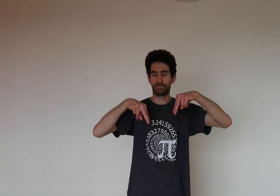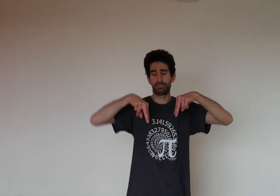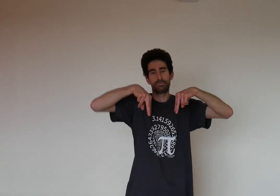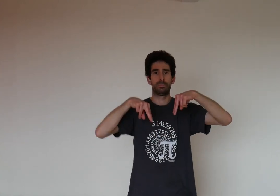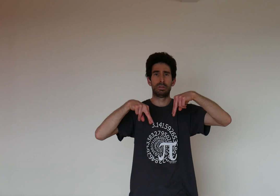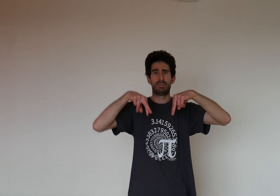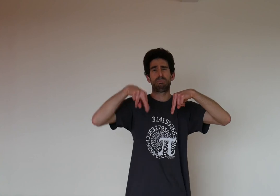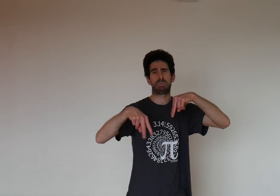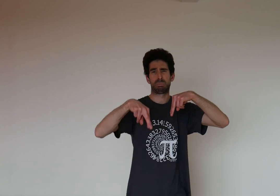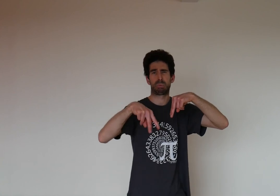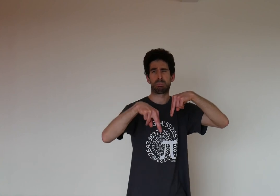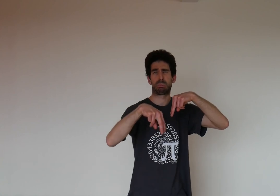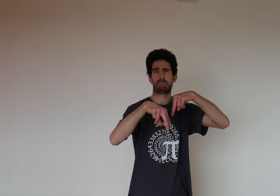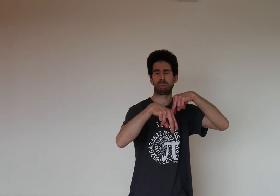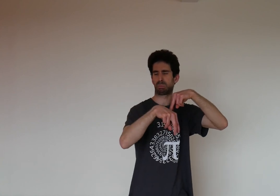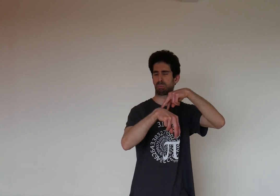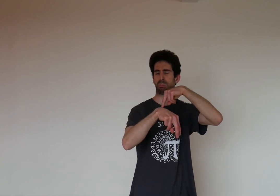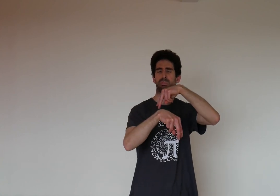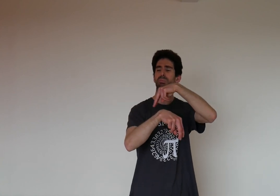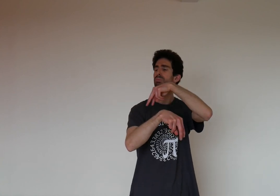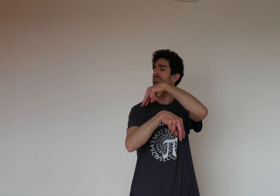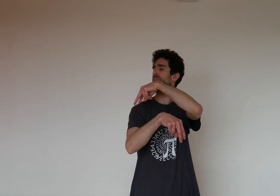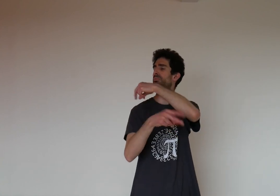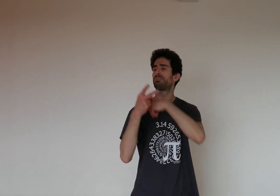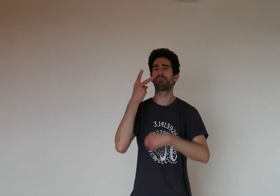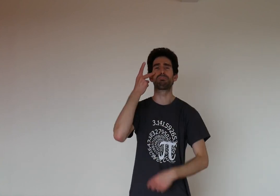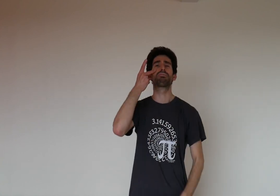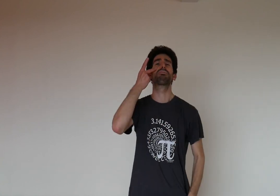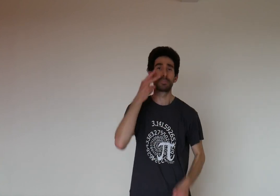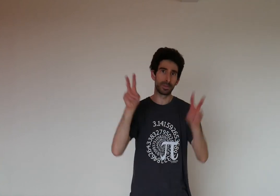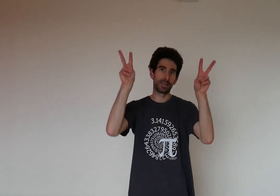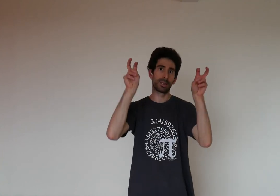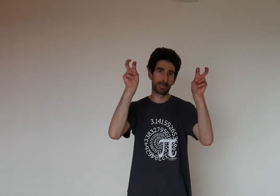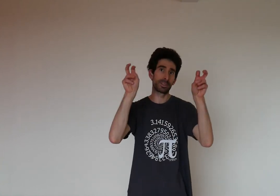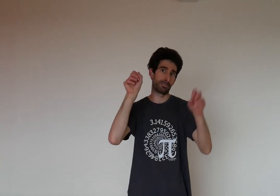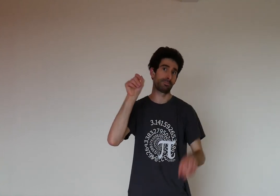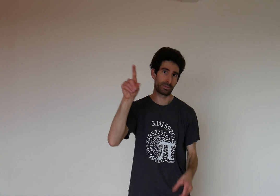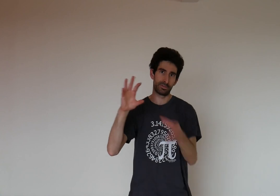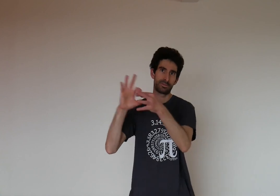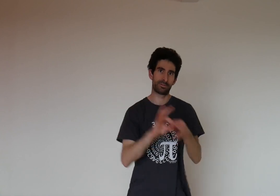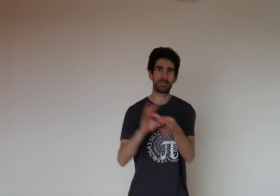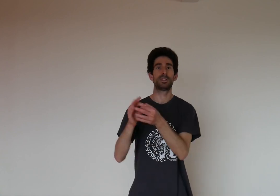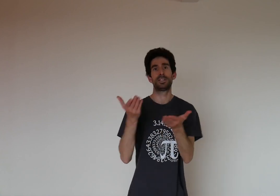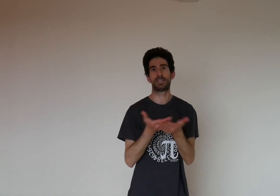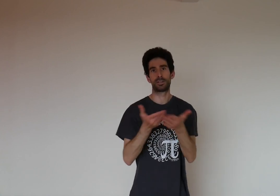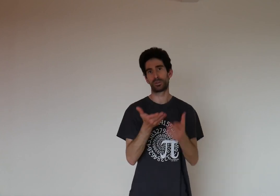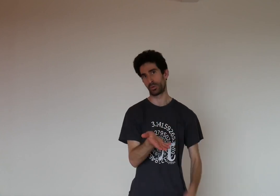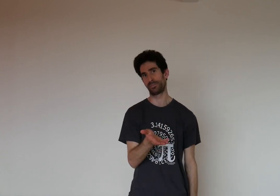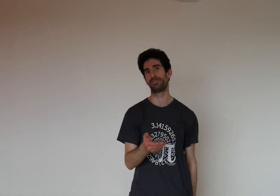alors dans l'eau sale et laissait passer le plus riche. D'où l'expression liée à cette situation.